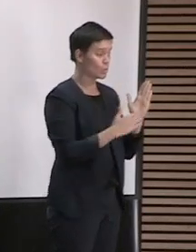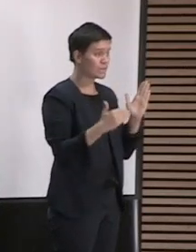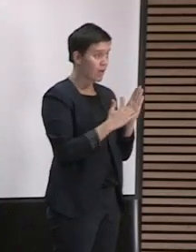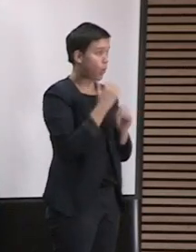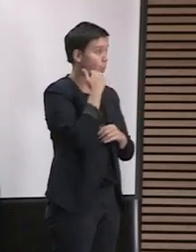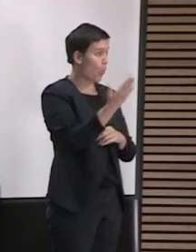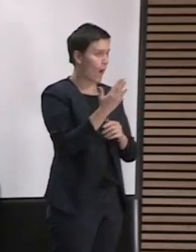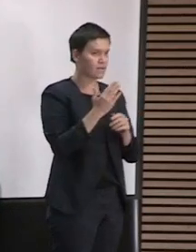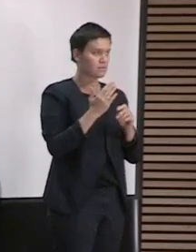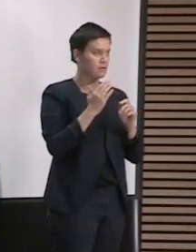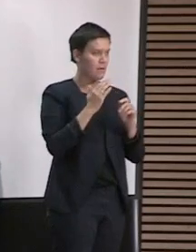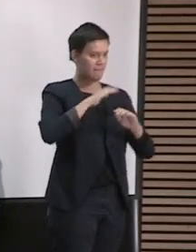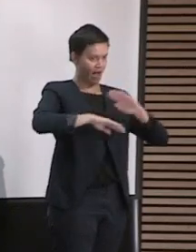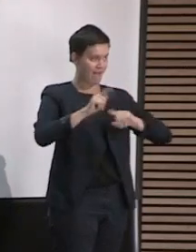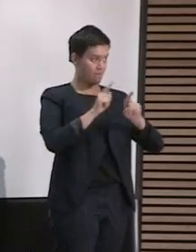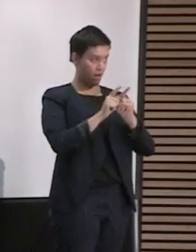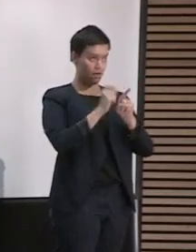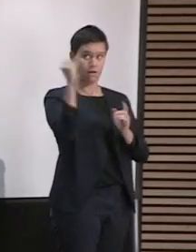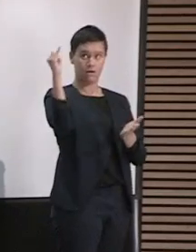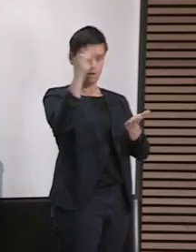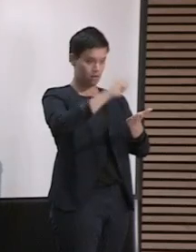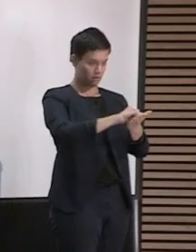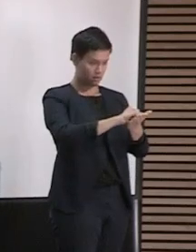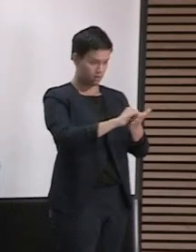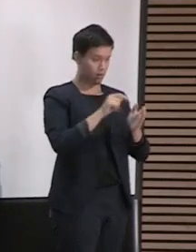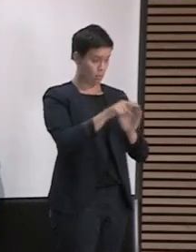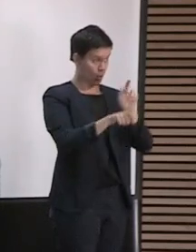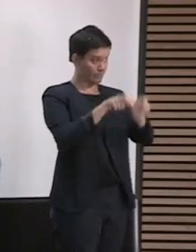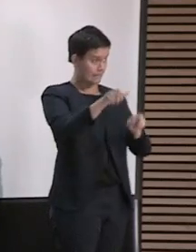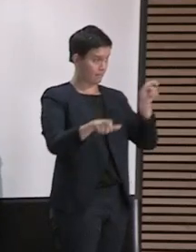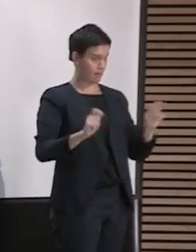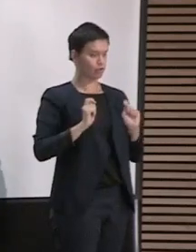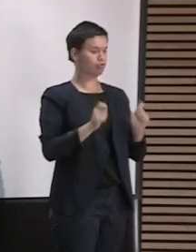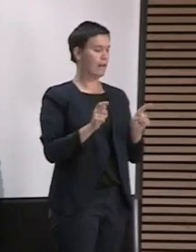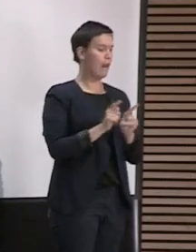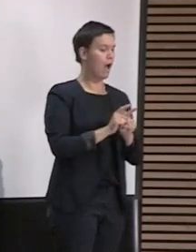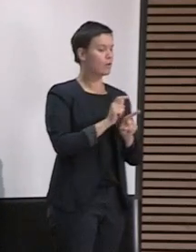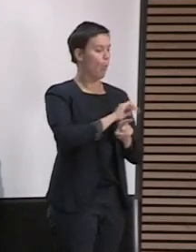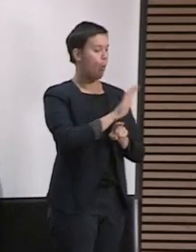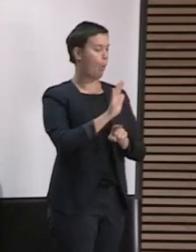Koinei tetahi o nga take e haangai ai tatou ki nga tangata katoa ka uru ki Aotearoa. Me te